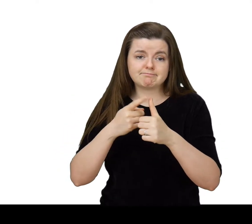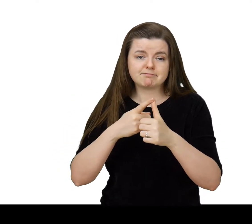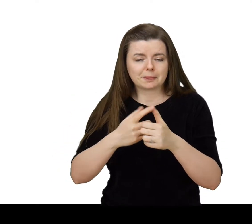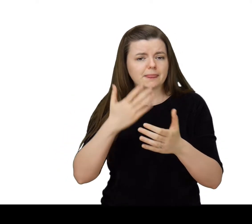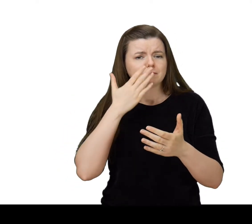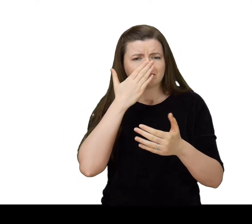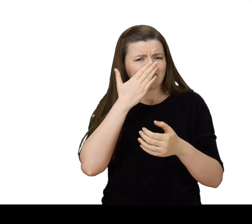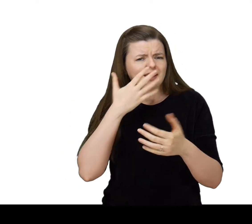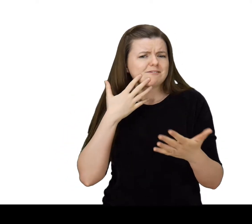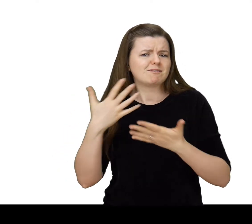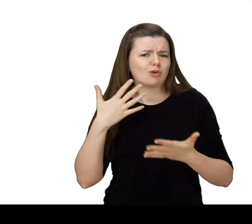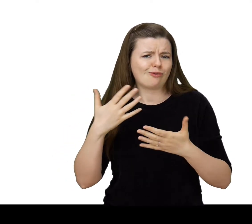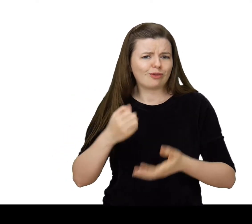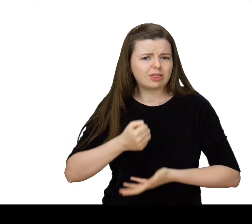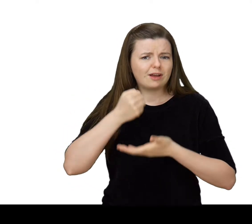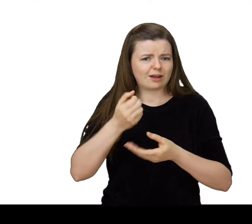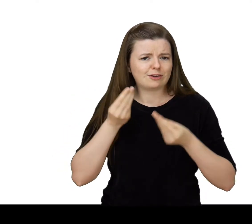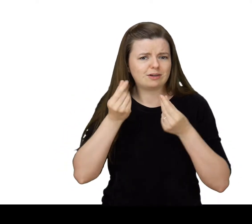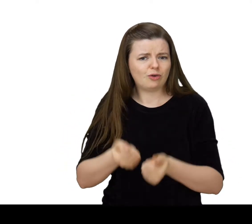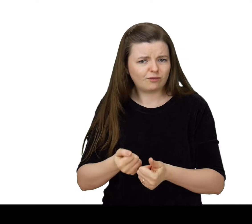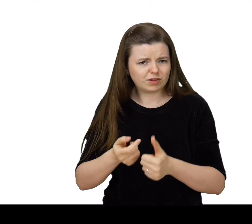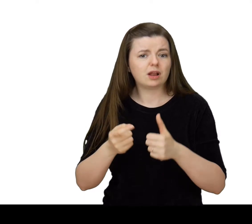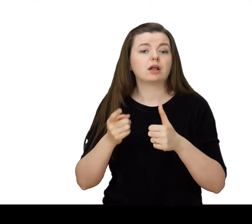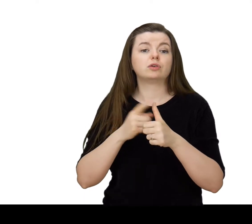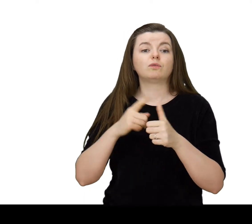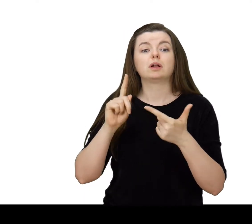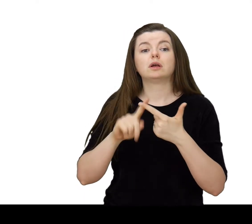Na czym polega dofinansowanie,